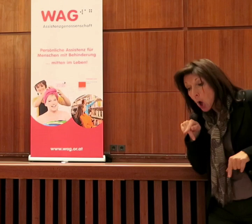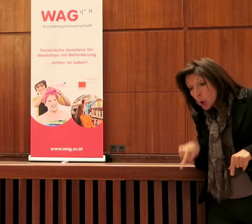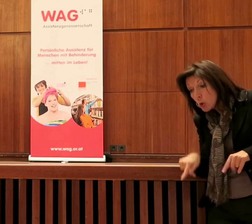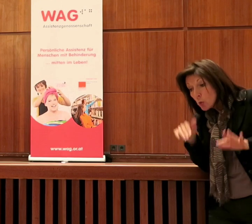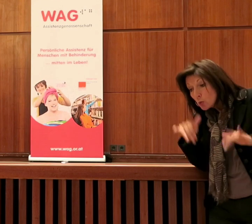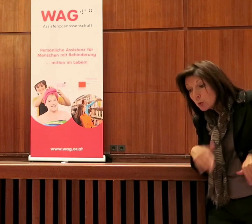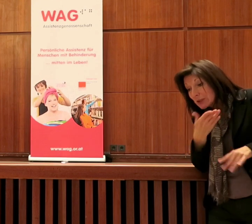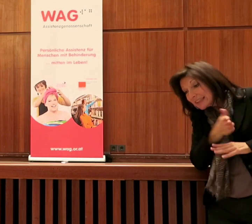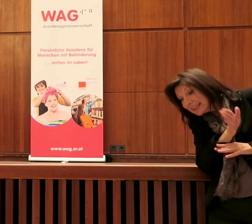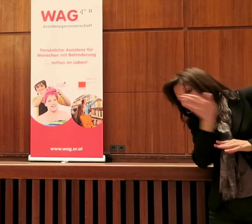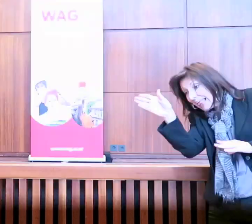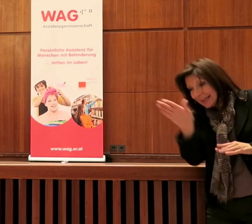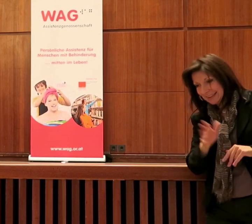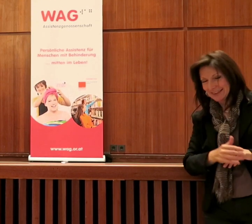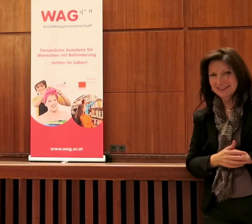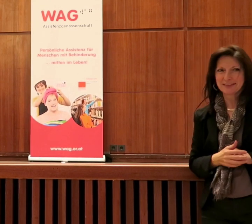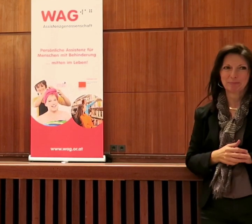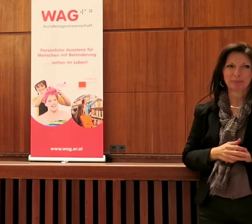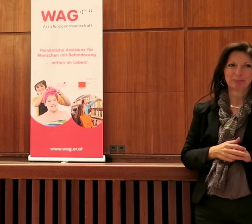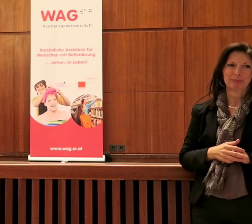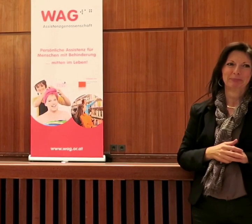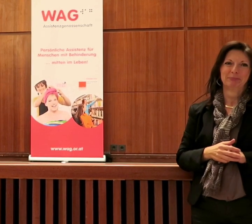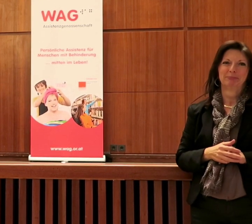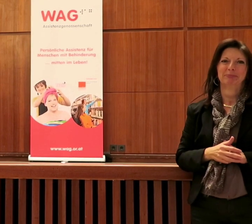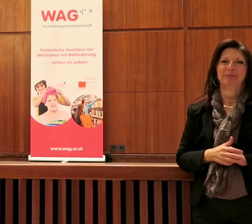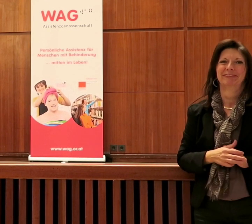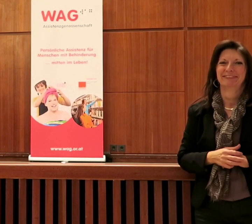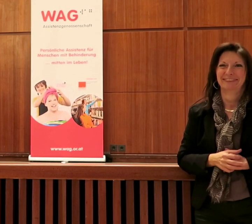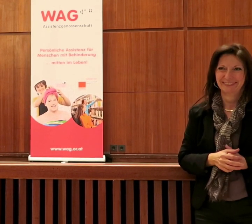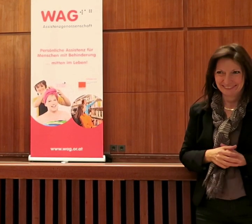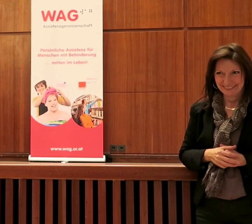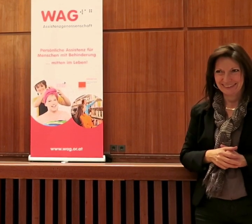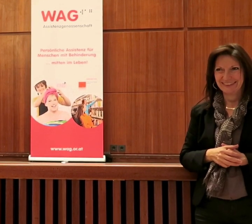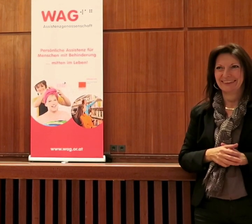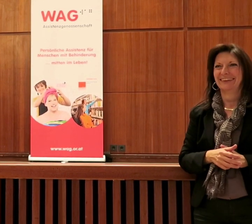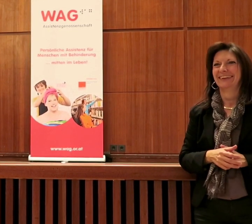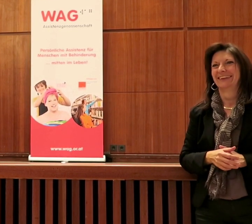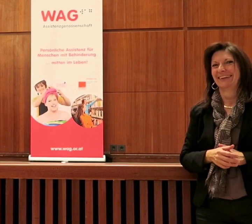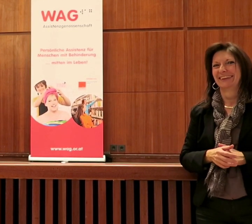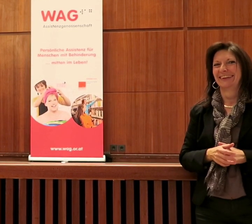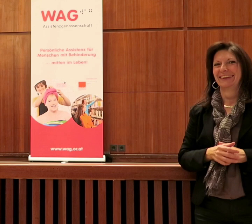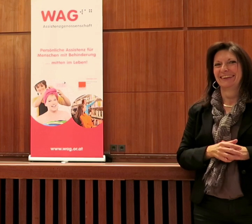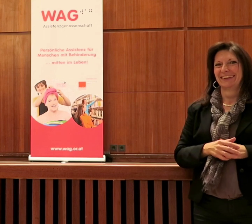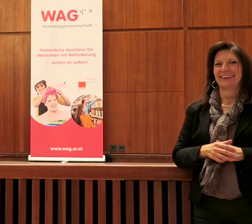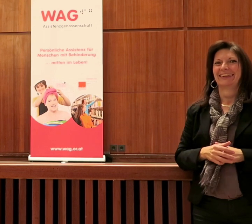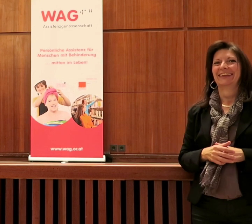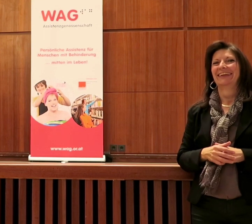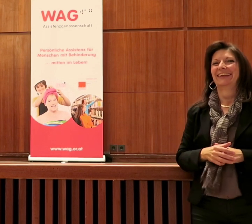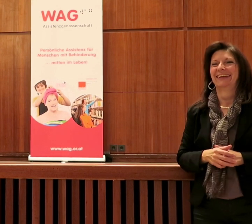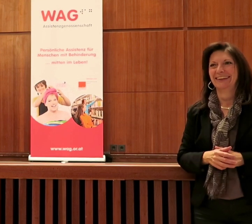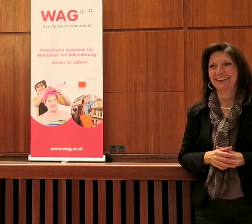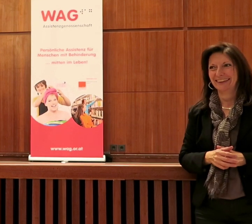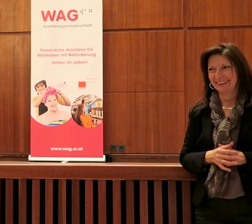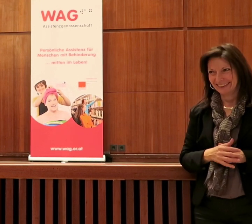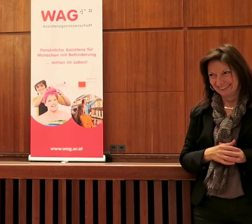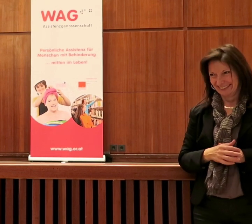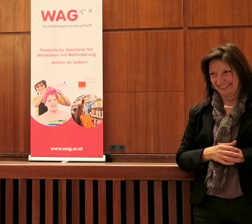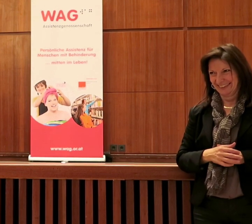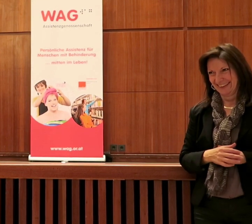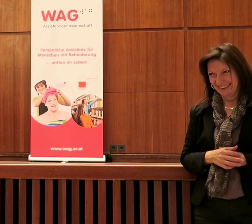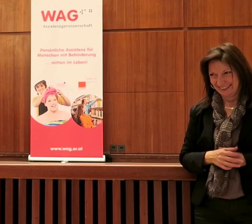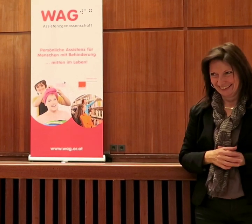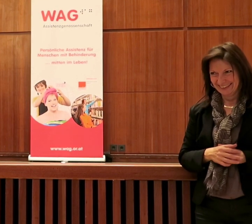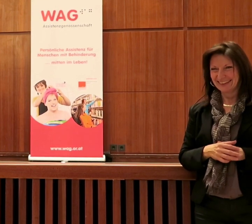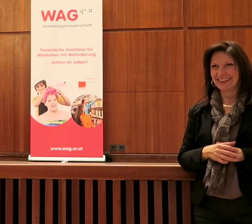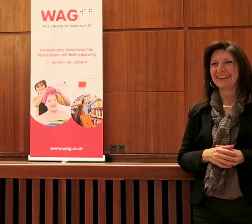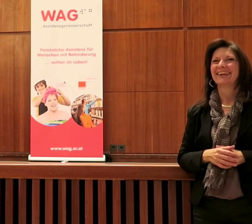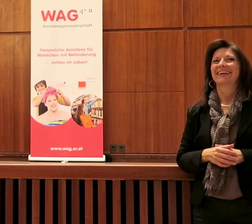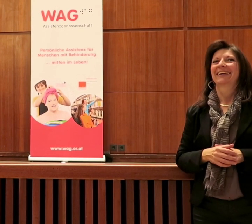[Lachen]